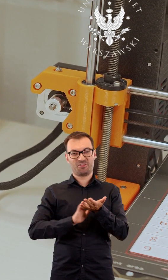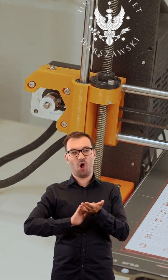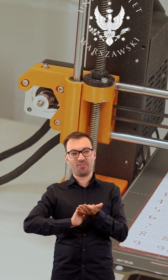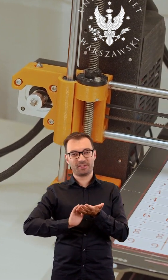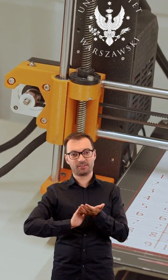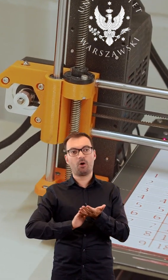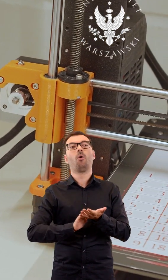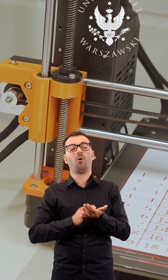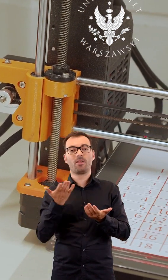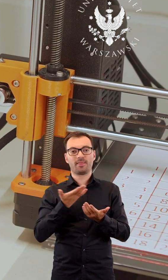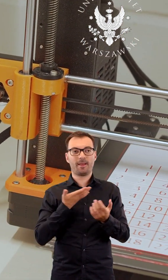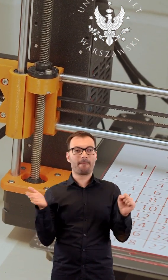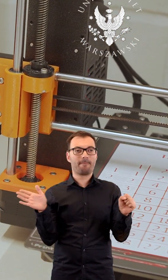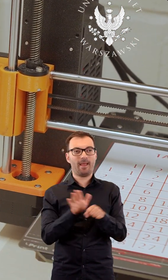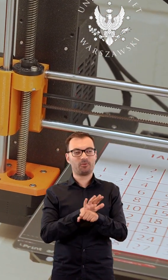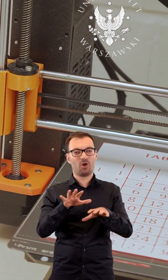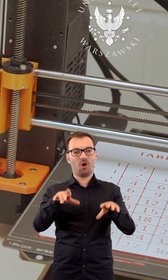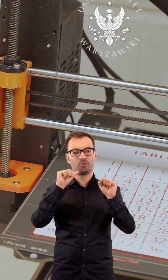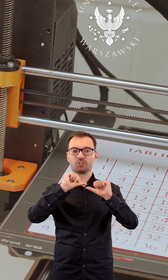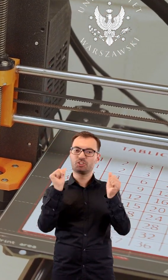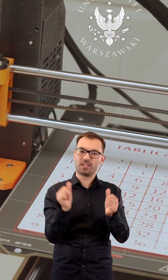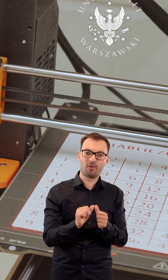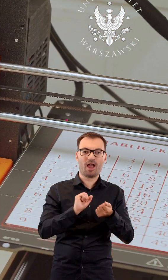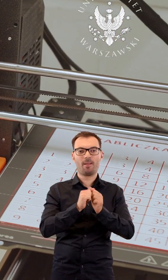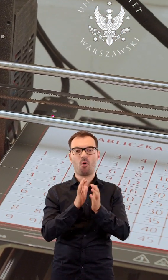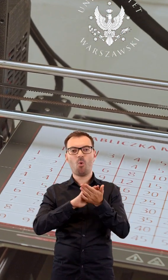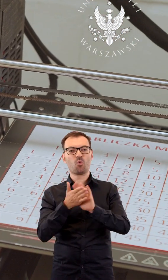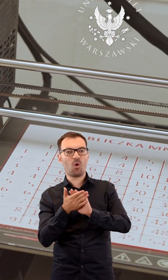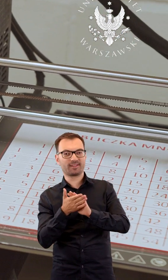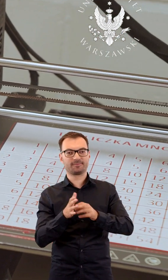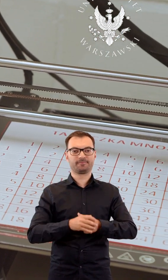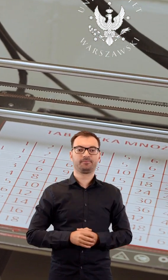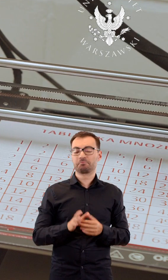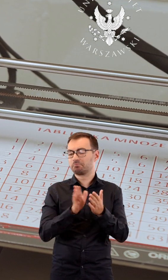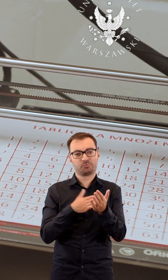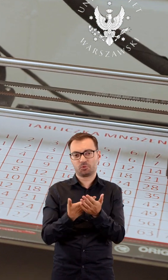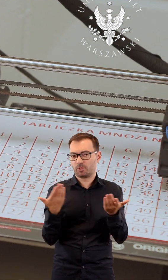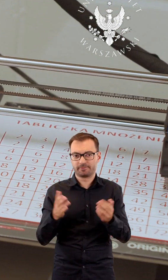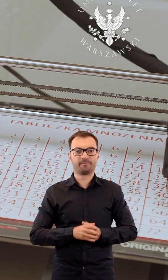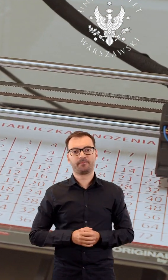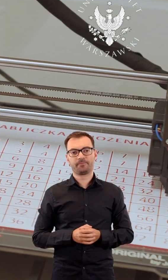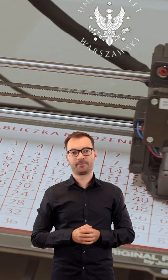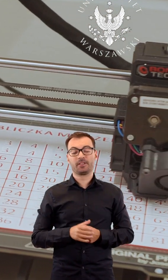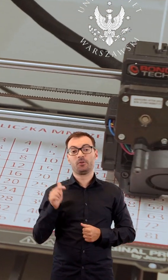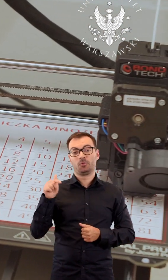daje pełne wyobrażenie kształtu czy relacji przestrzennych. Przykładami takich modeli są opracowane w laboratorium